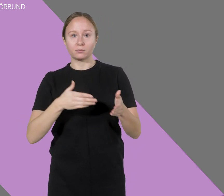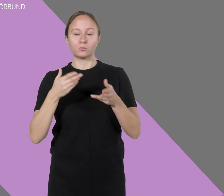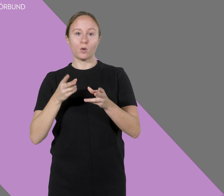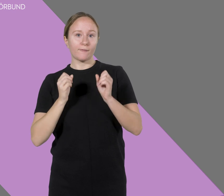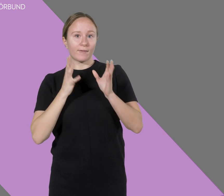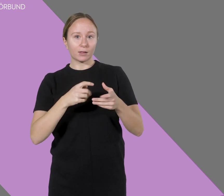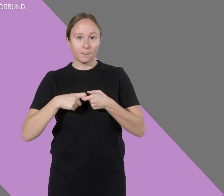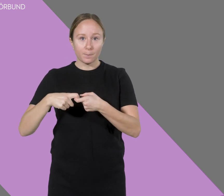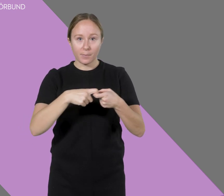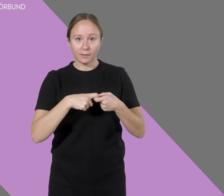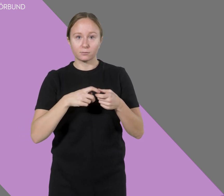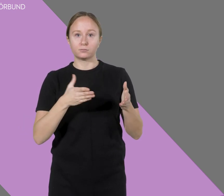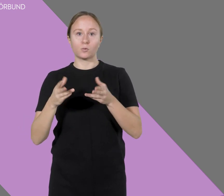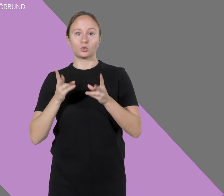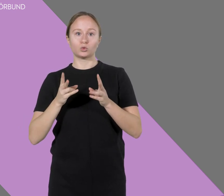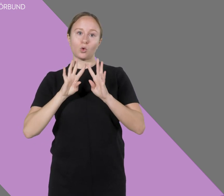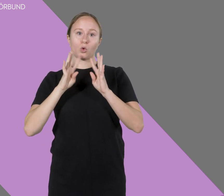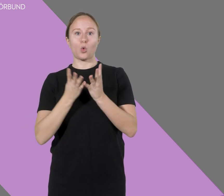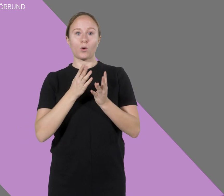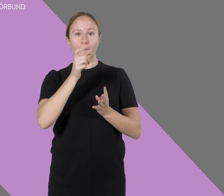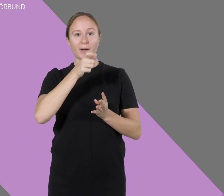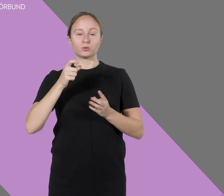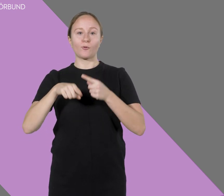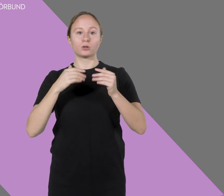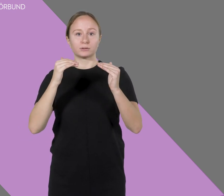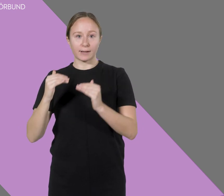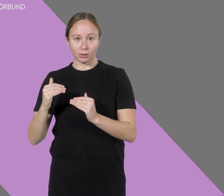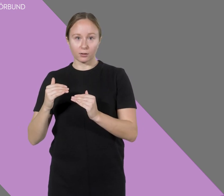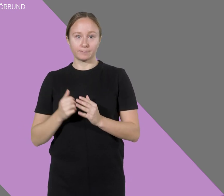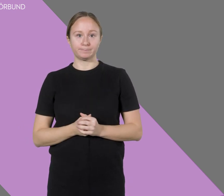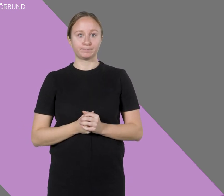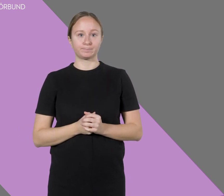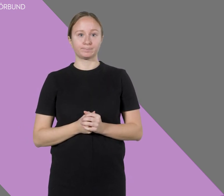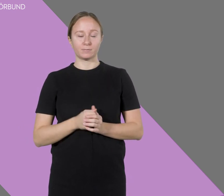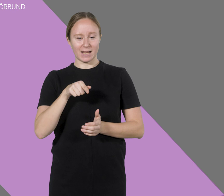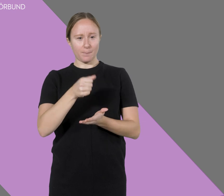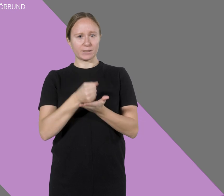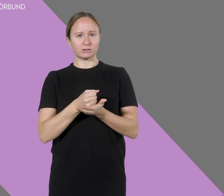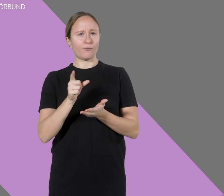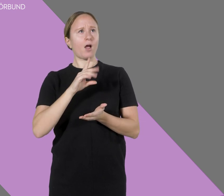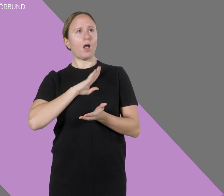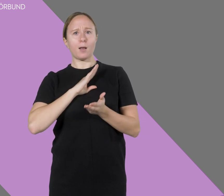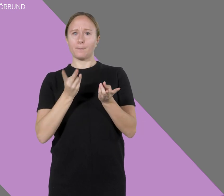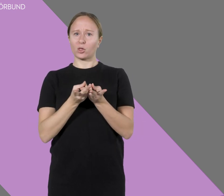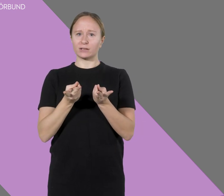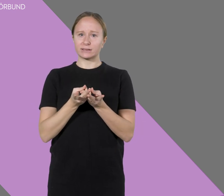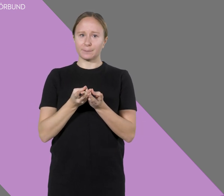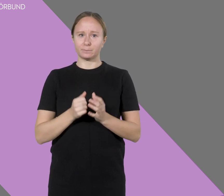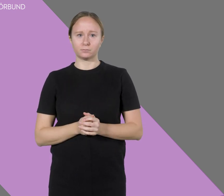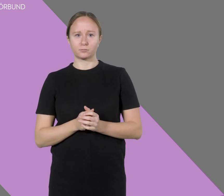och från Viittovat perheet till råd för personer med funktionsnedsättning. Vilken betydelse har detta beslut?